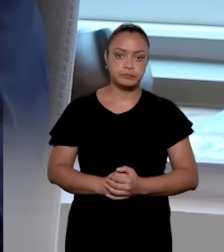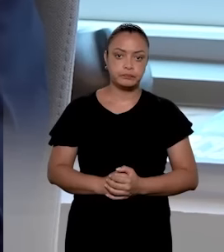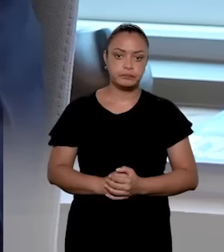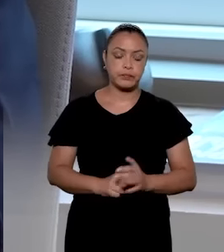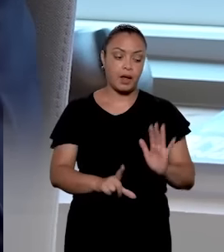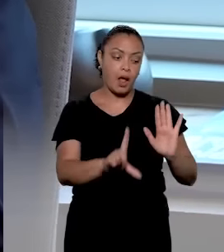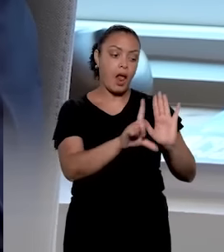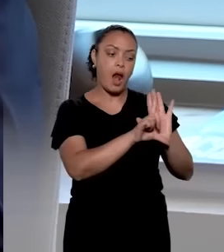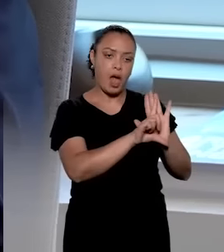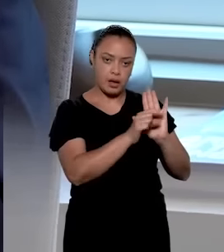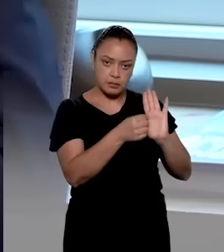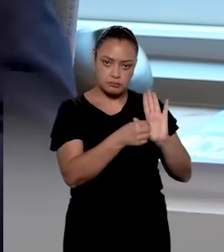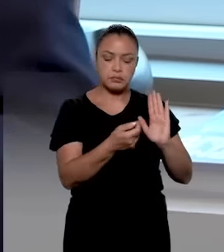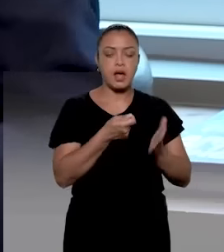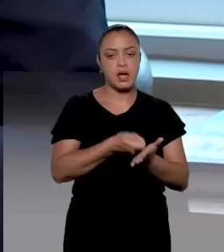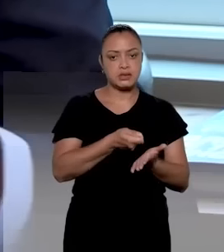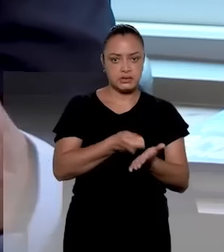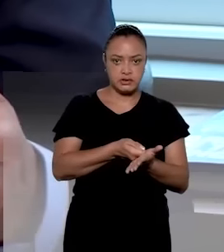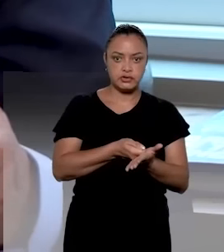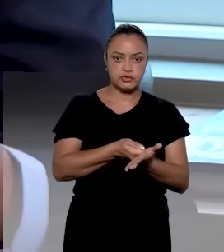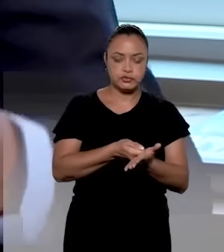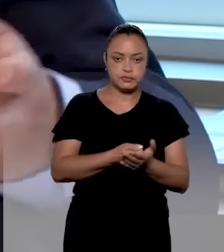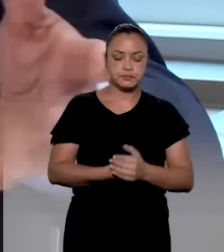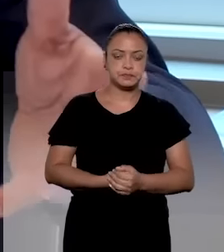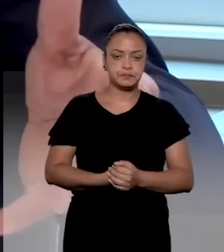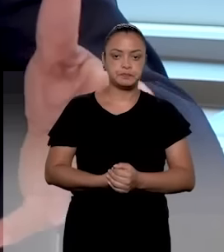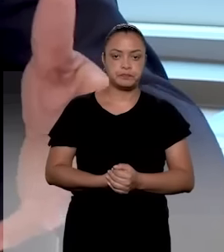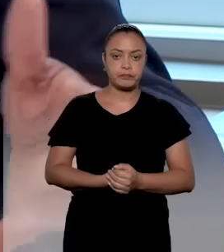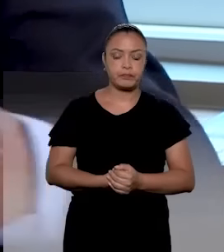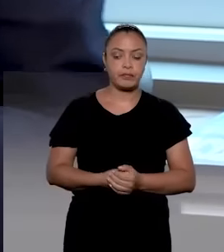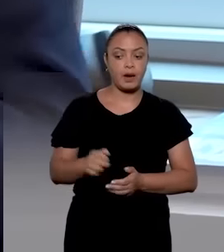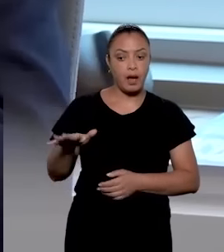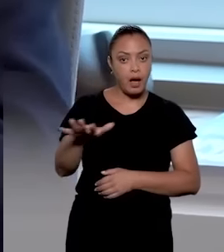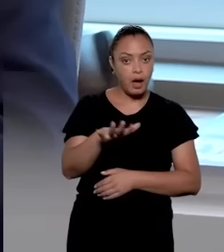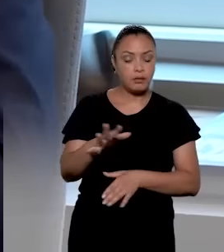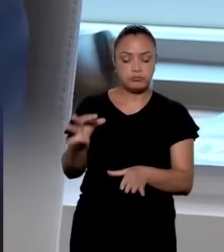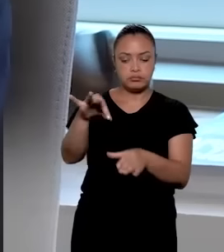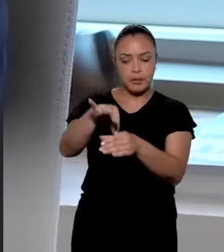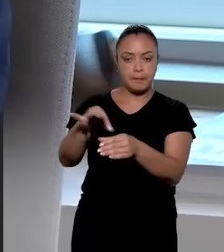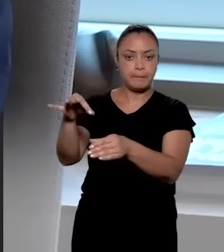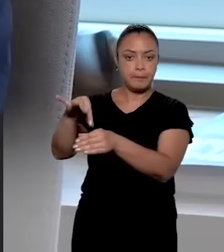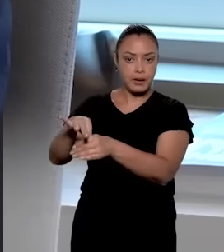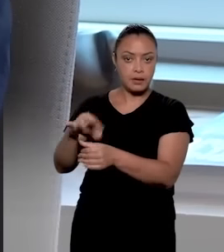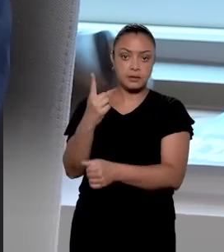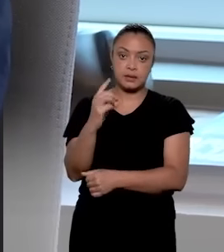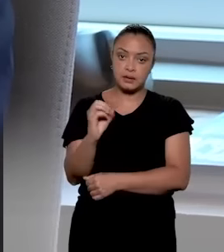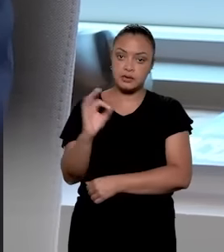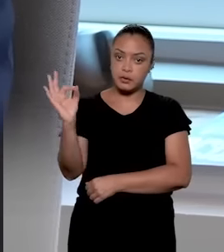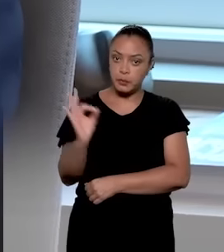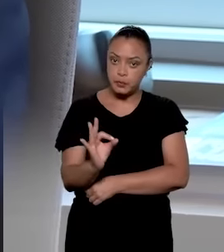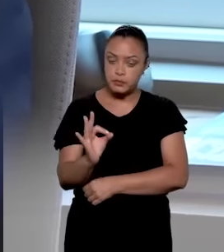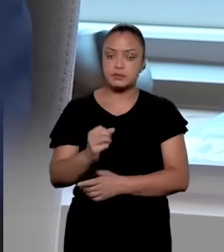você tem que ter 20%, mas tem uma área que tem só 10%, você planta outros 10% com essências